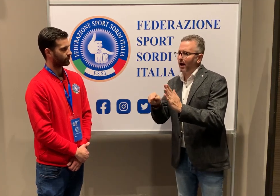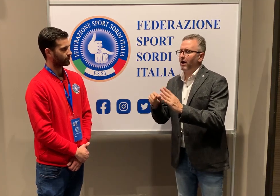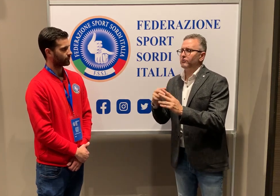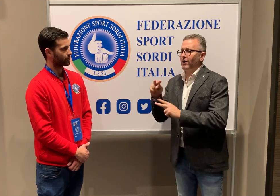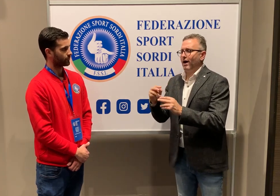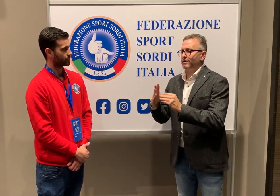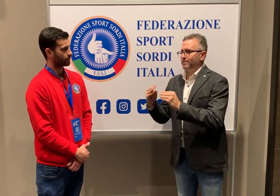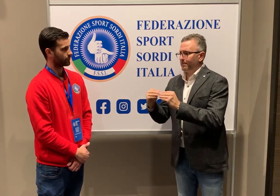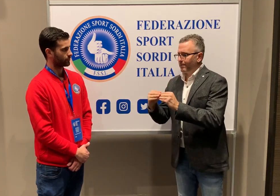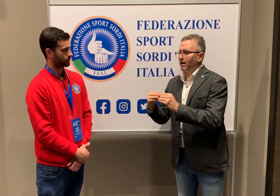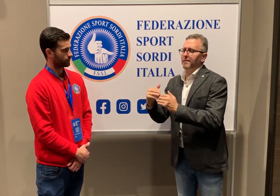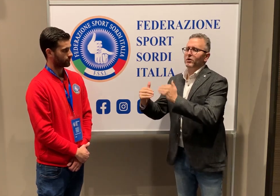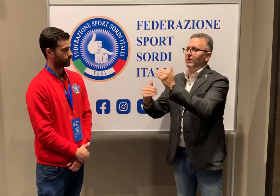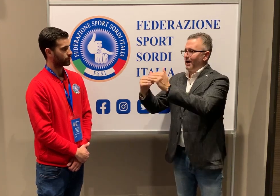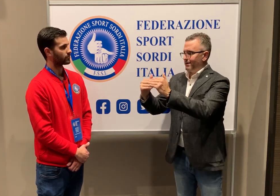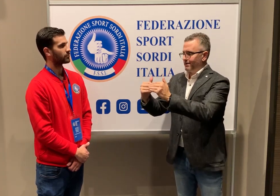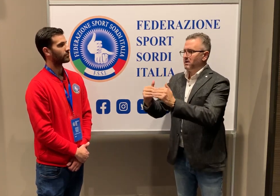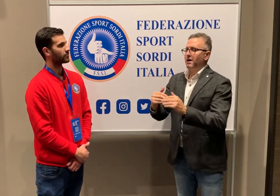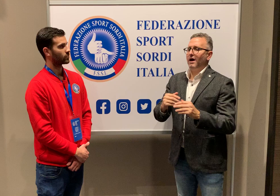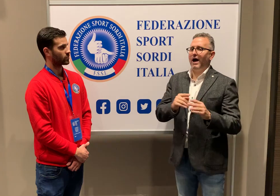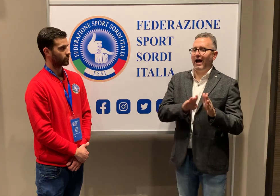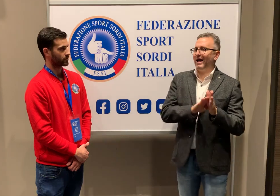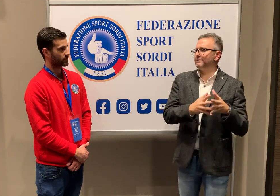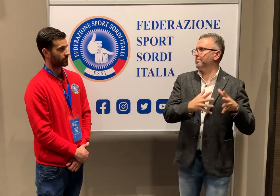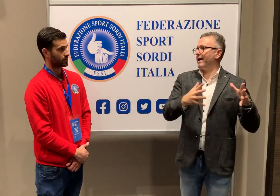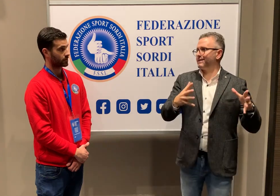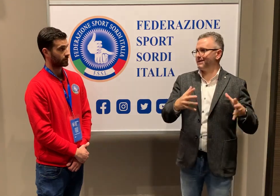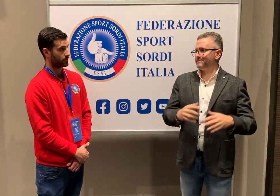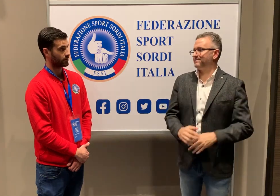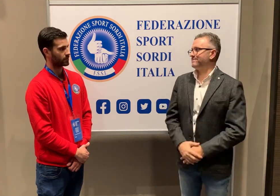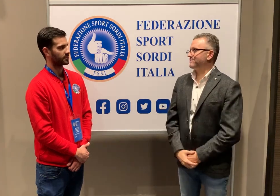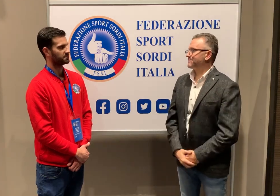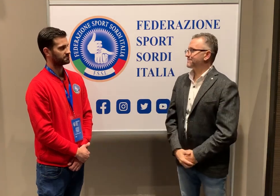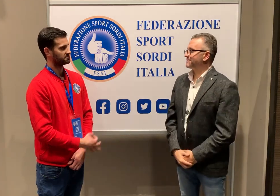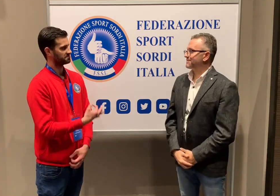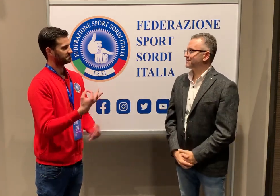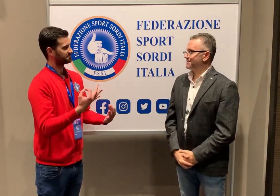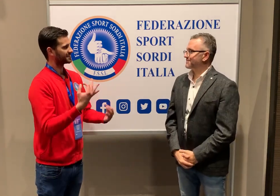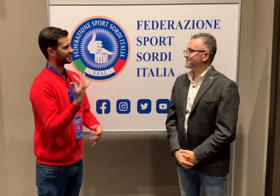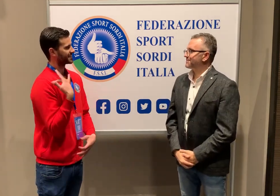cambiando anche i punti di vista, guardando le criticità e migliorandole, grazie.